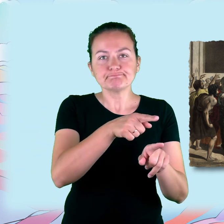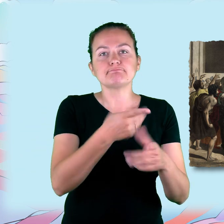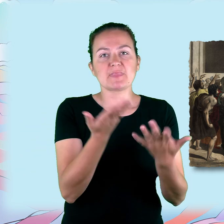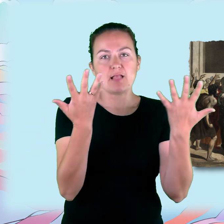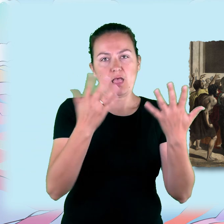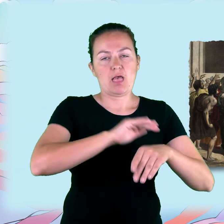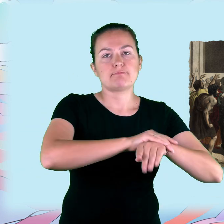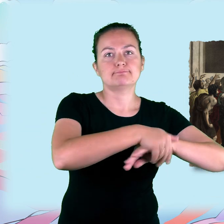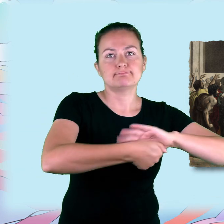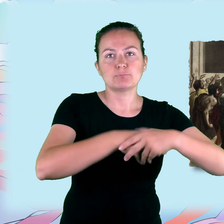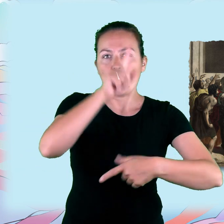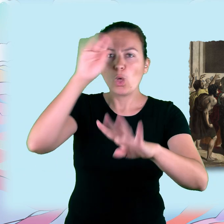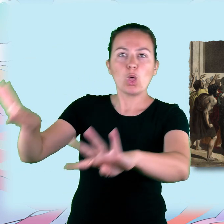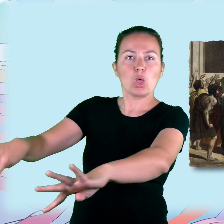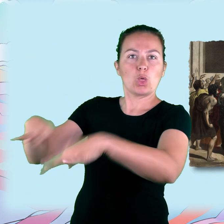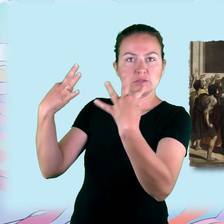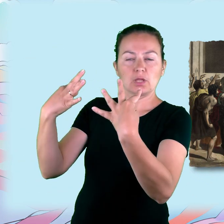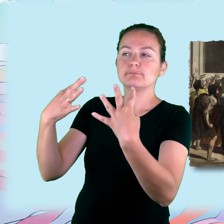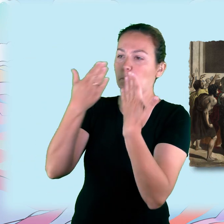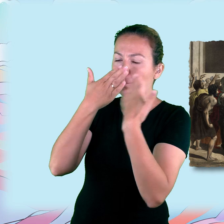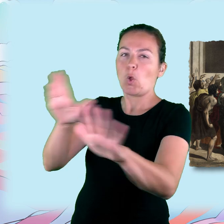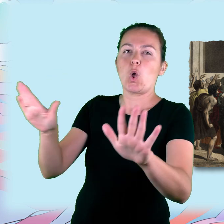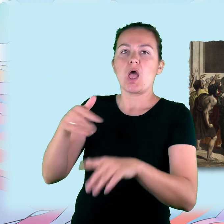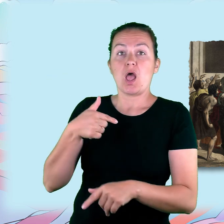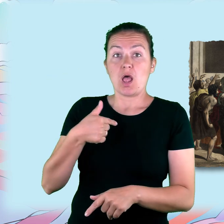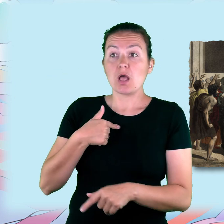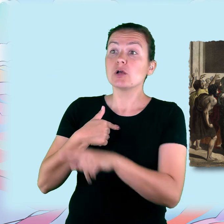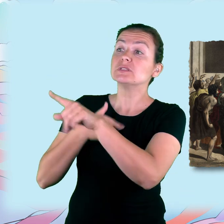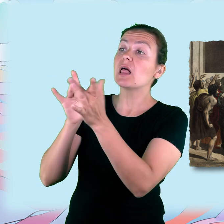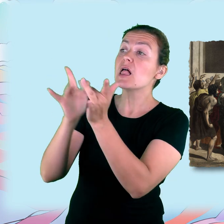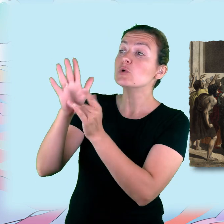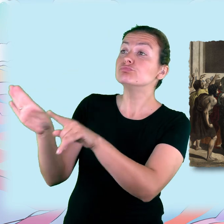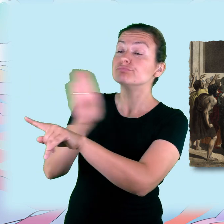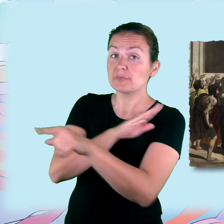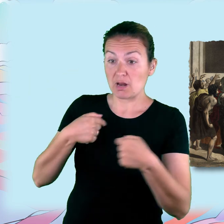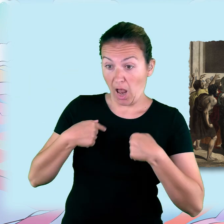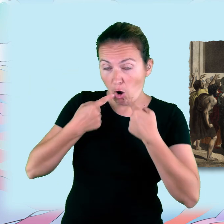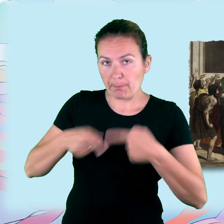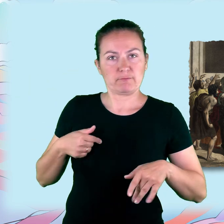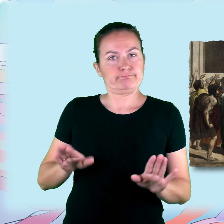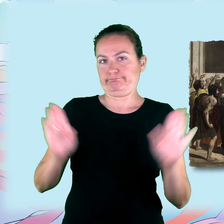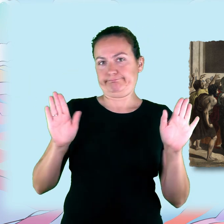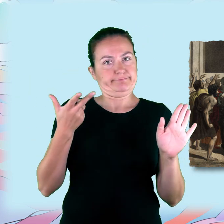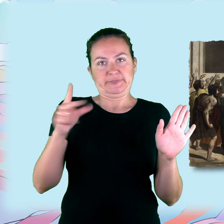Piłat umył ręce, aby pokazać, że nie chce być odpowiedzialny za śmierć Jezusa.